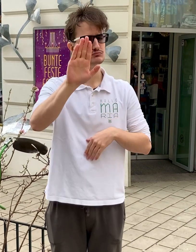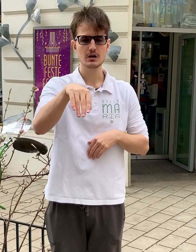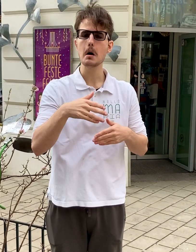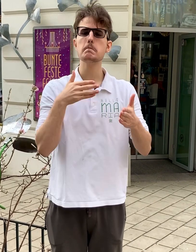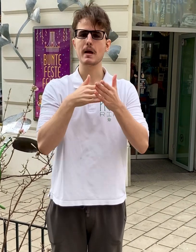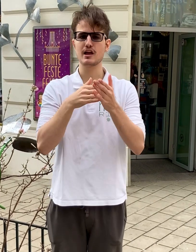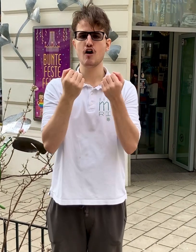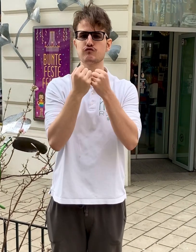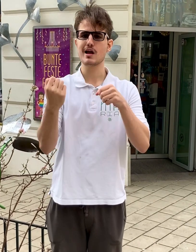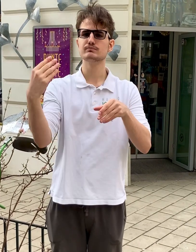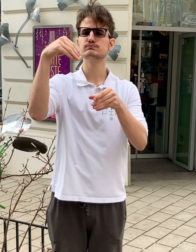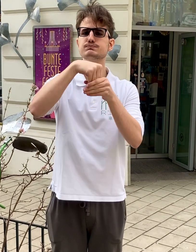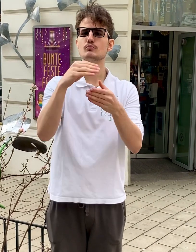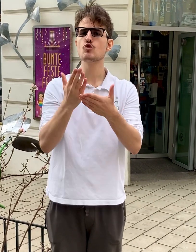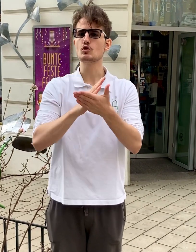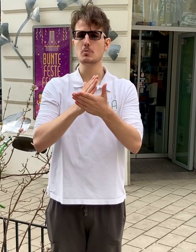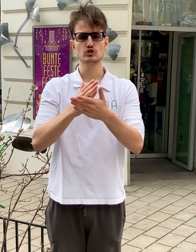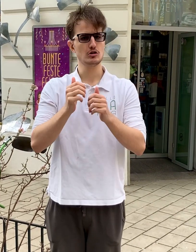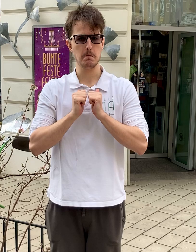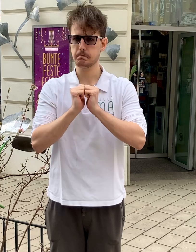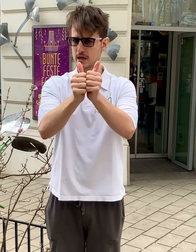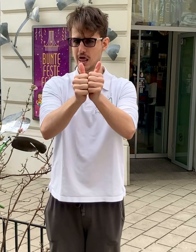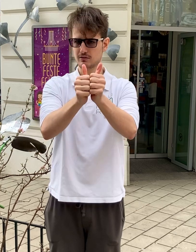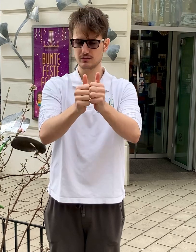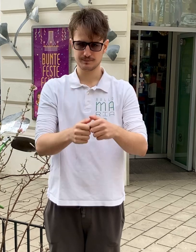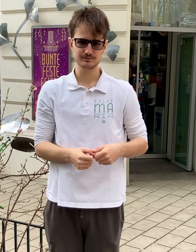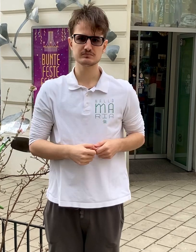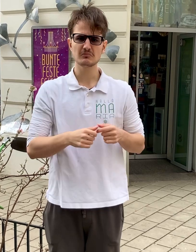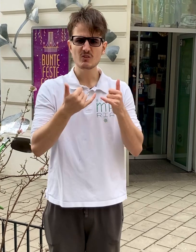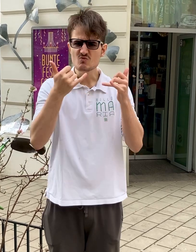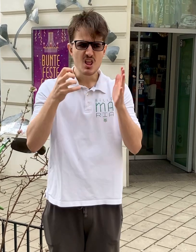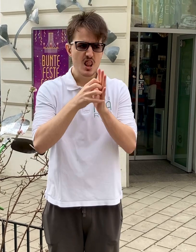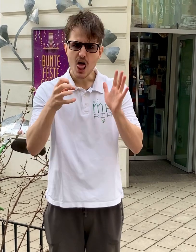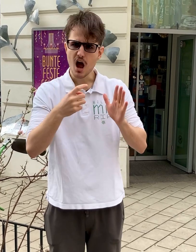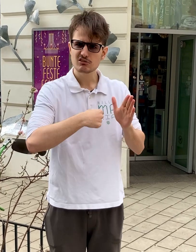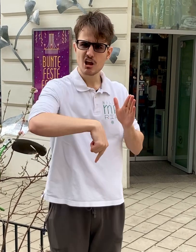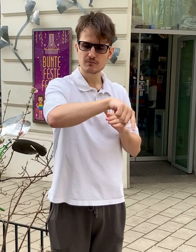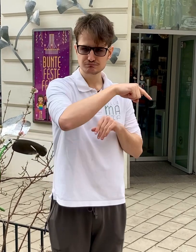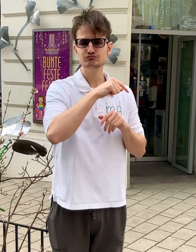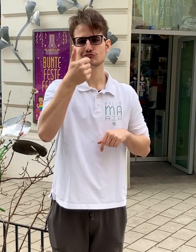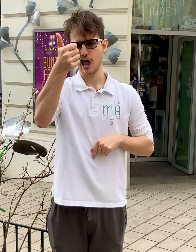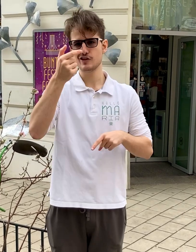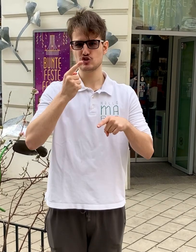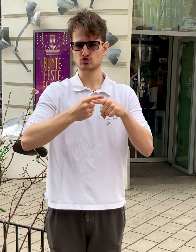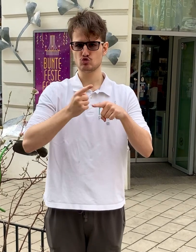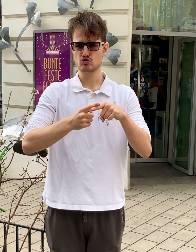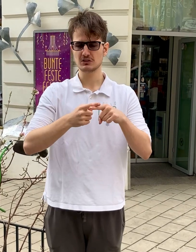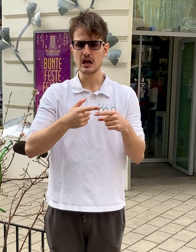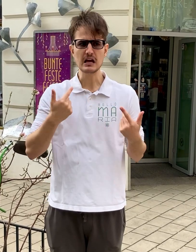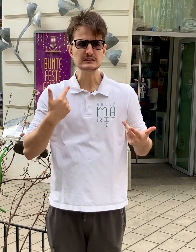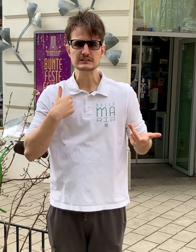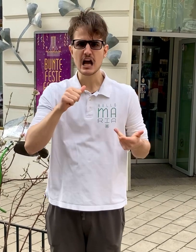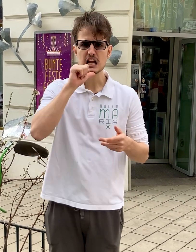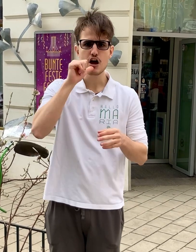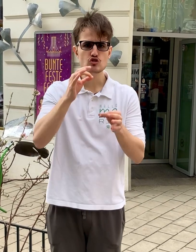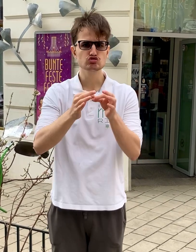barrierefreie Kommunikation auch von einer ÖGS-Dolmetscherin begleitet. Die Walking-Runde dauert ungefähr 1 Stunde und bei Bedarf